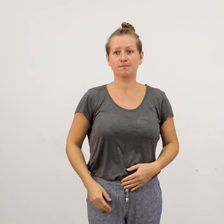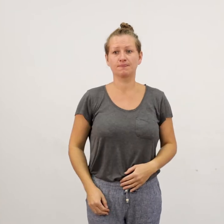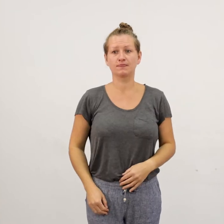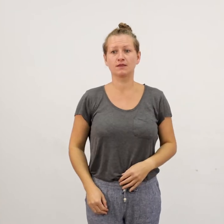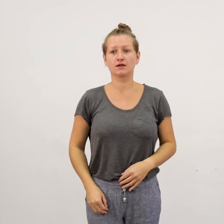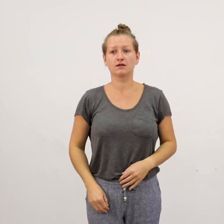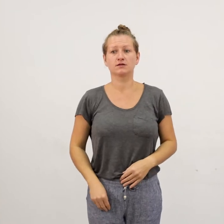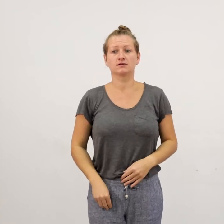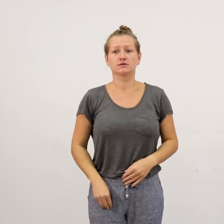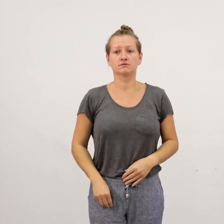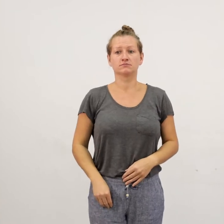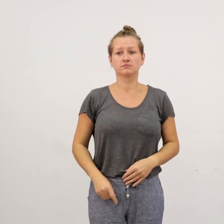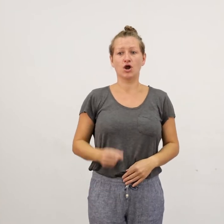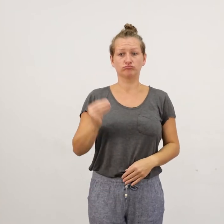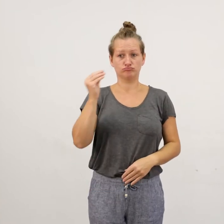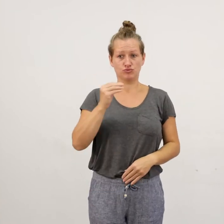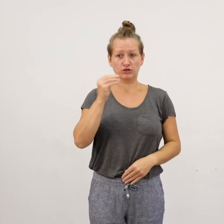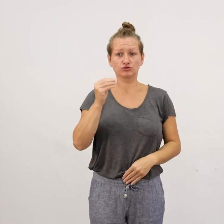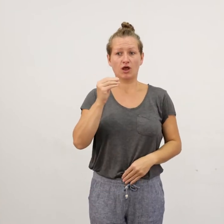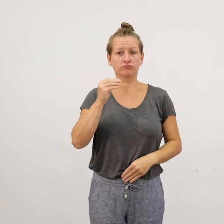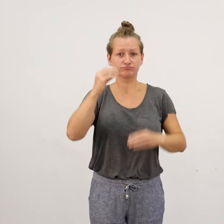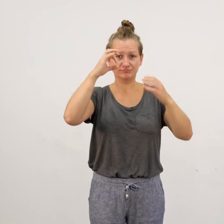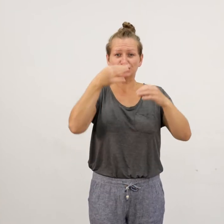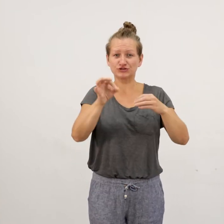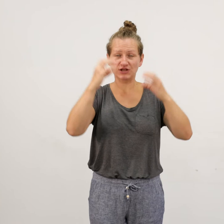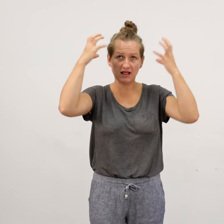ochrona głowy przez skutkami trafienia odłamkami.